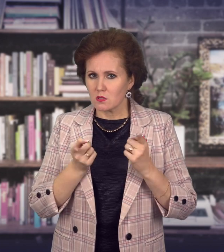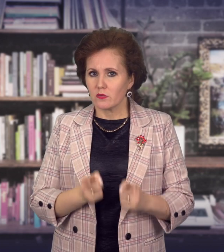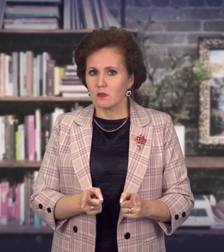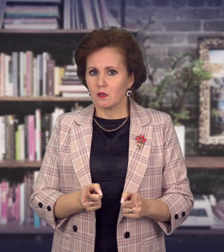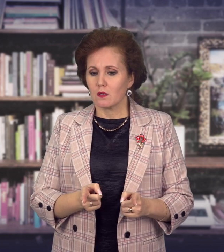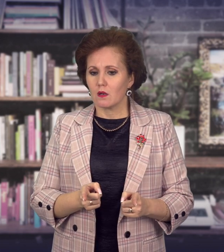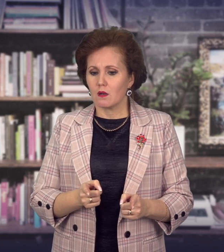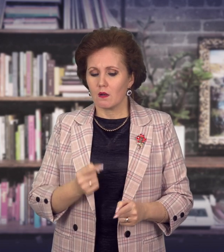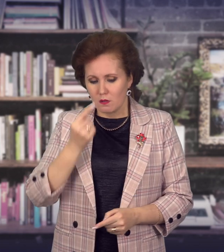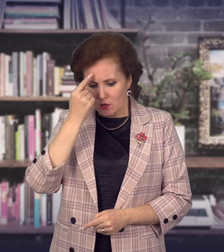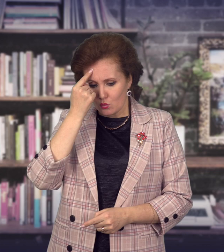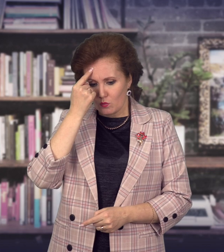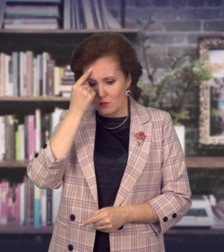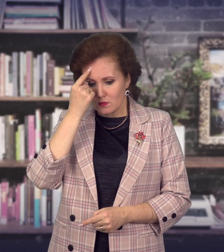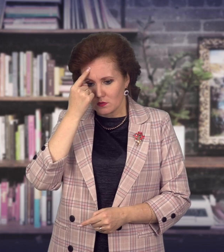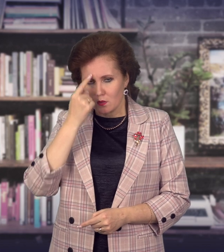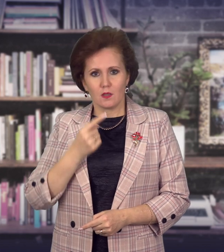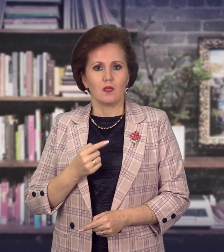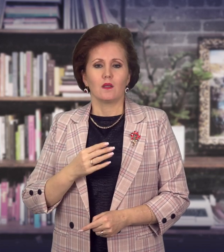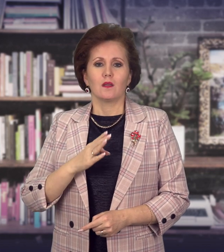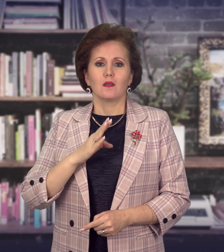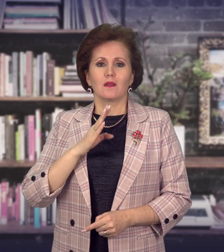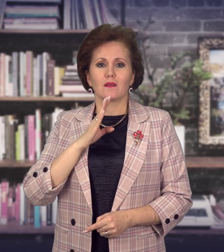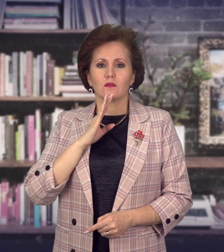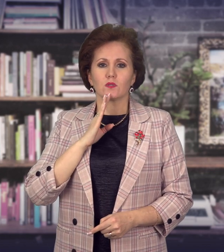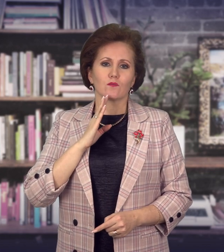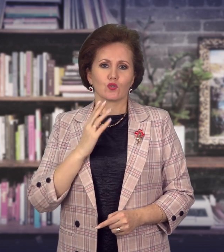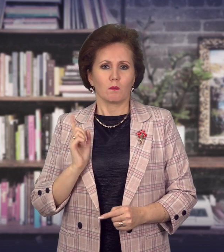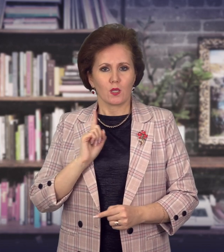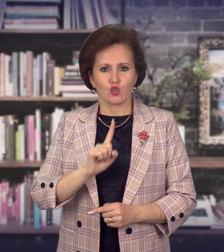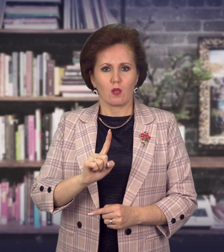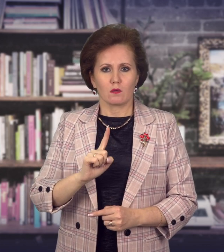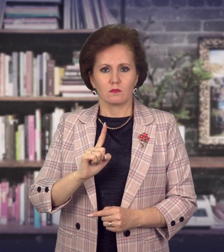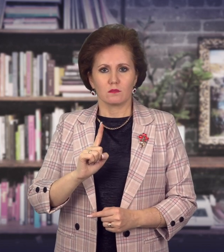А действительно так и есть: